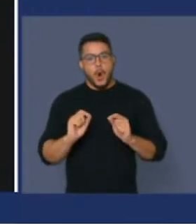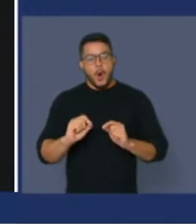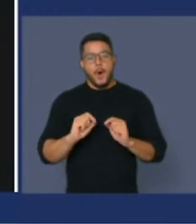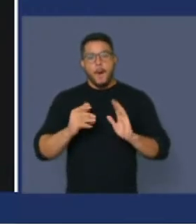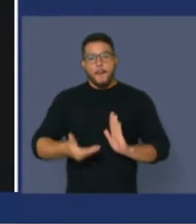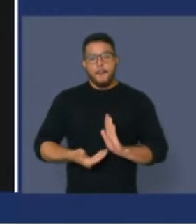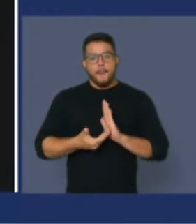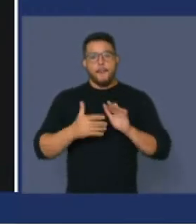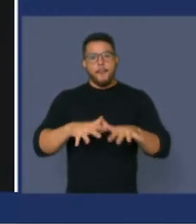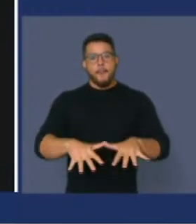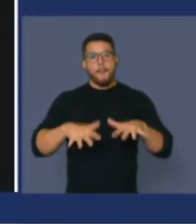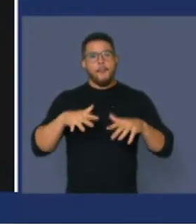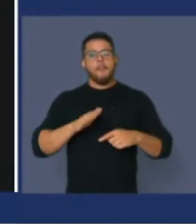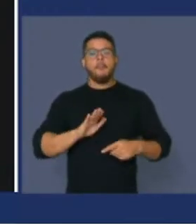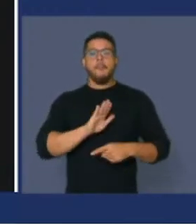PANDEMIA... COM LEIS IMPORTANTES DESTRAVANDO